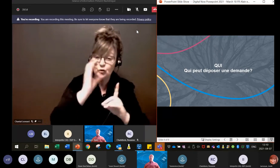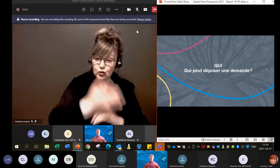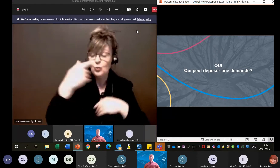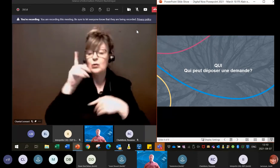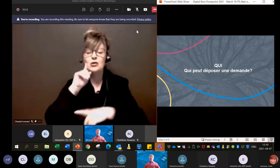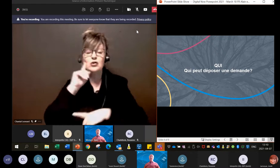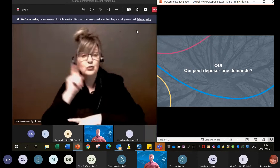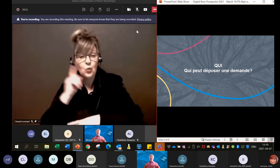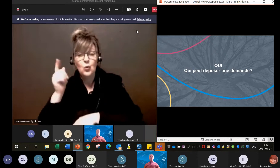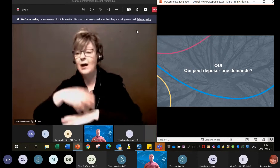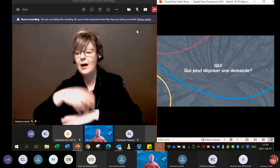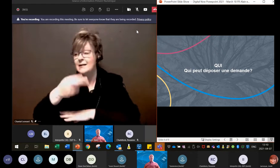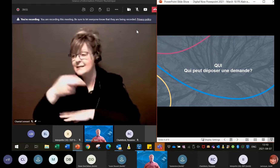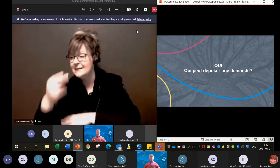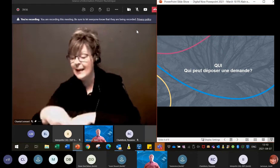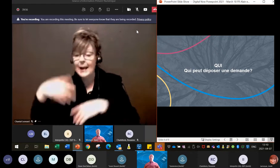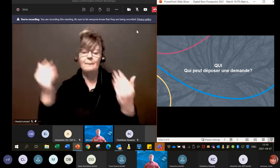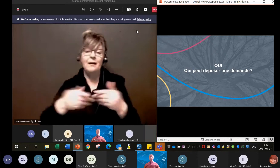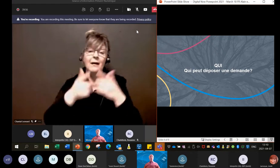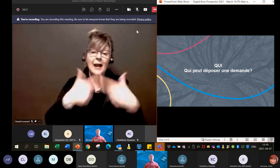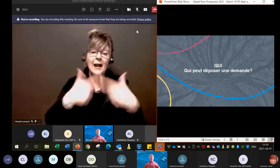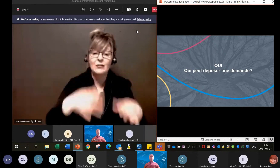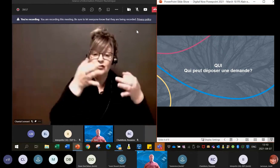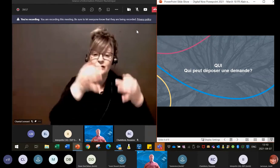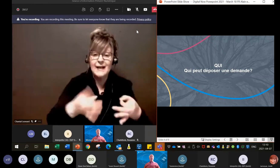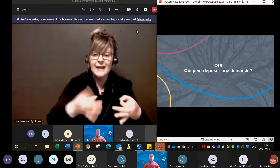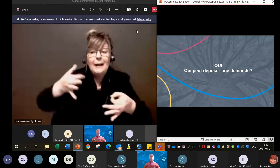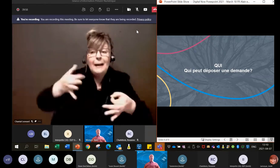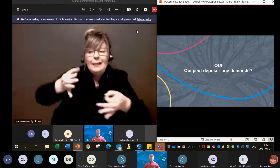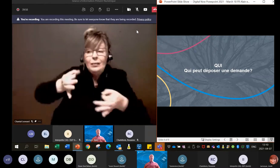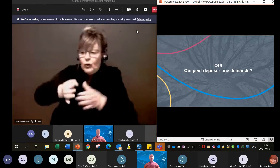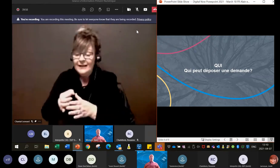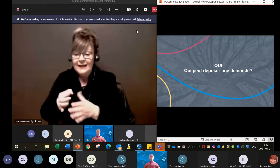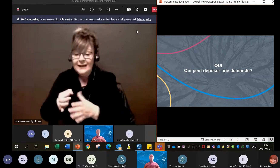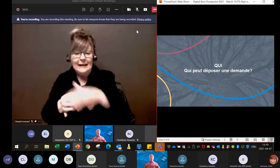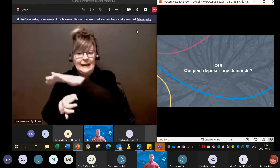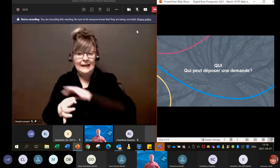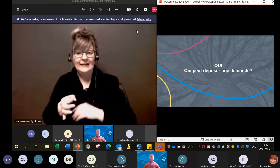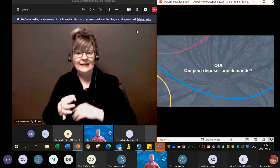communautés de langue officielle en